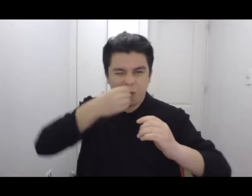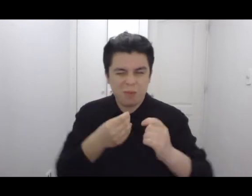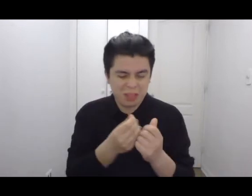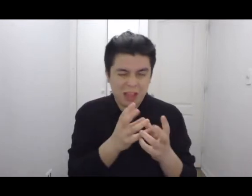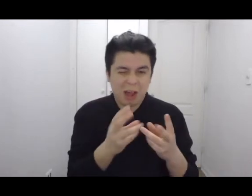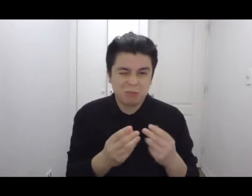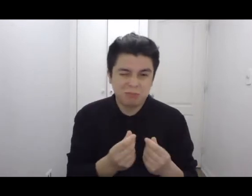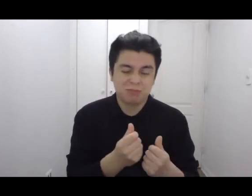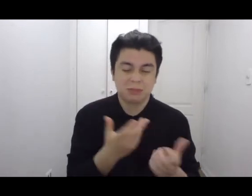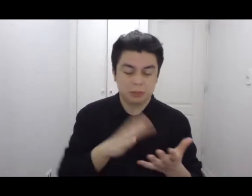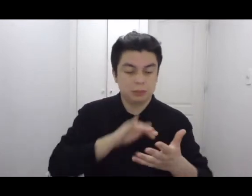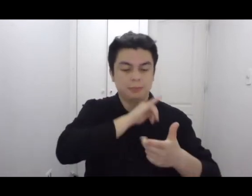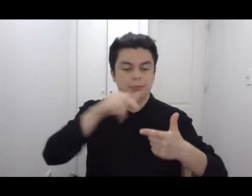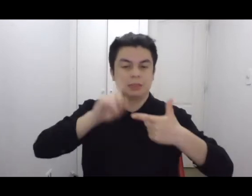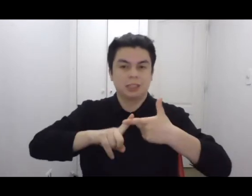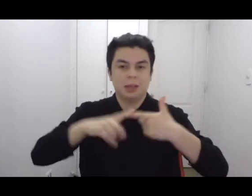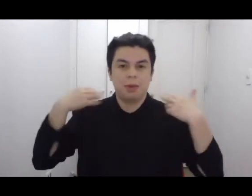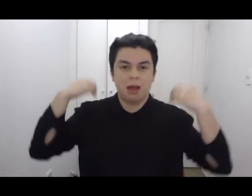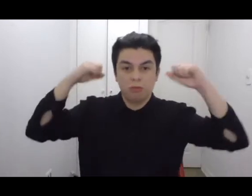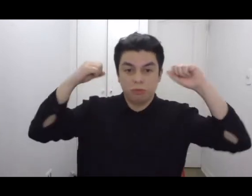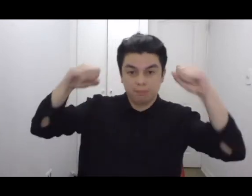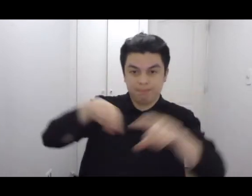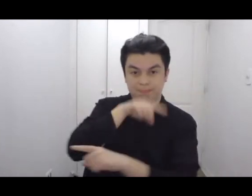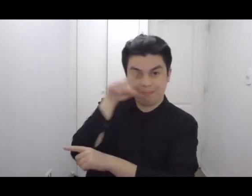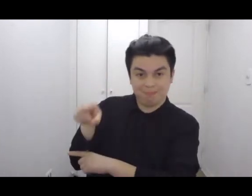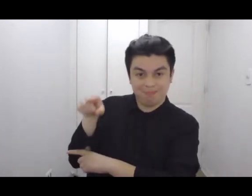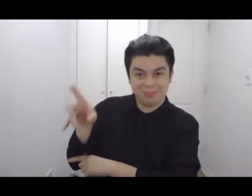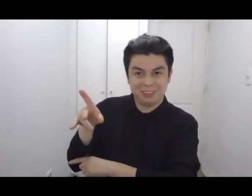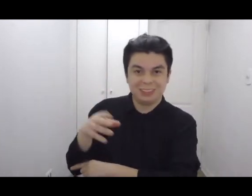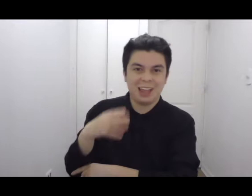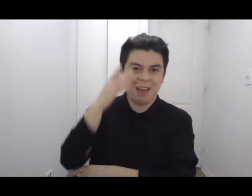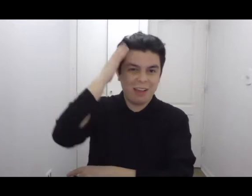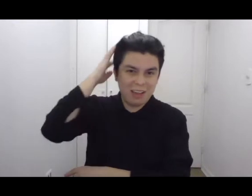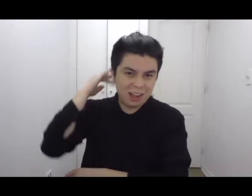que obviamente es bueno hacerlo ya que la srta kiun lo hace todos los